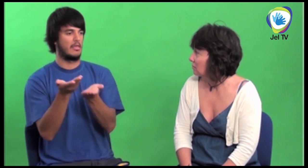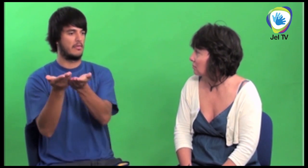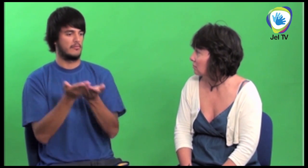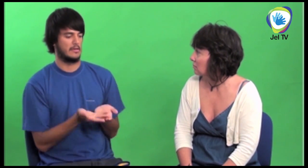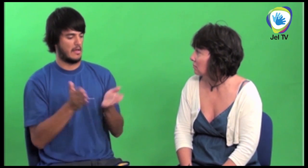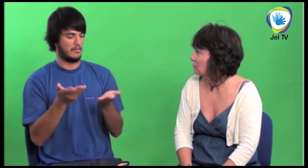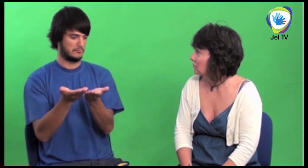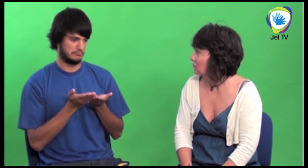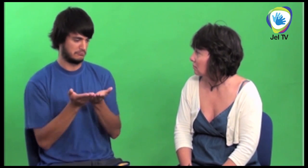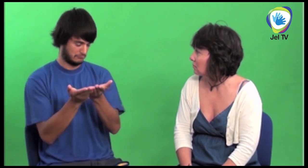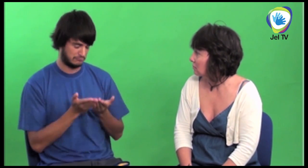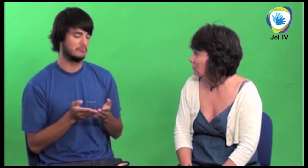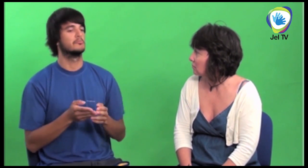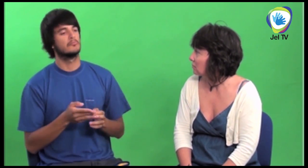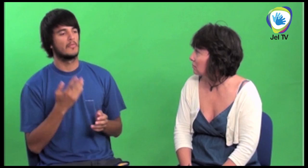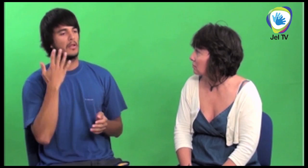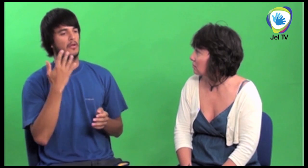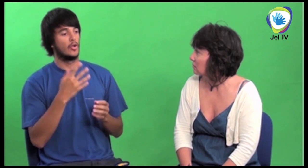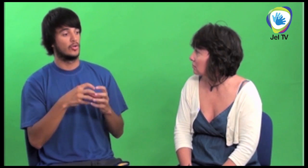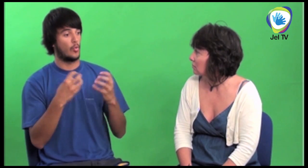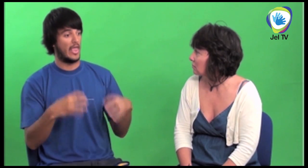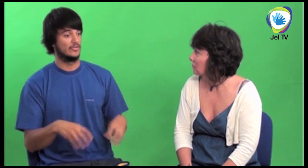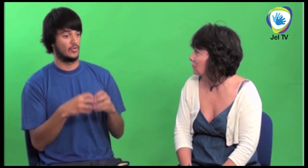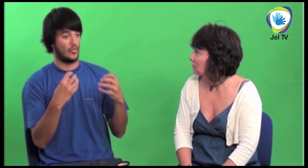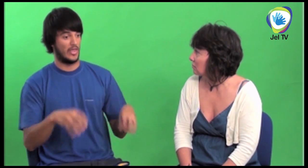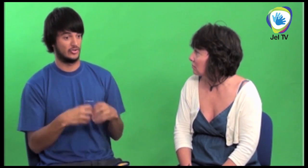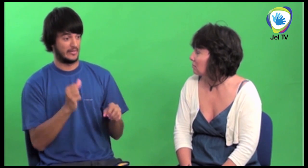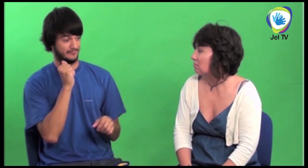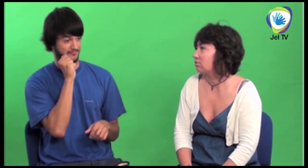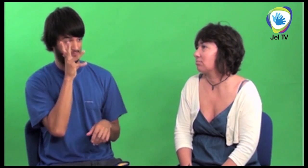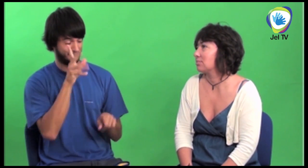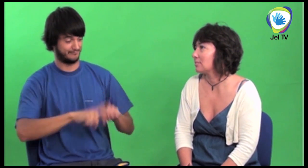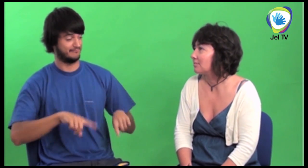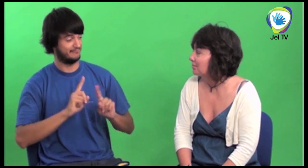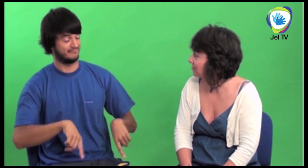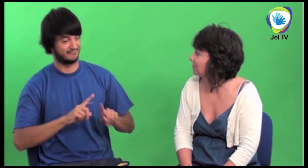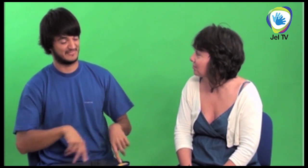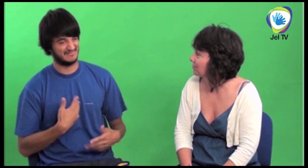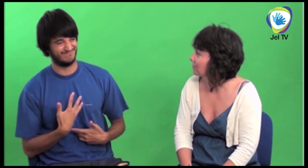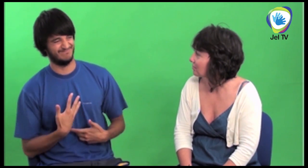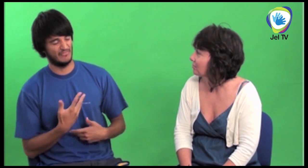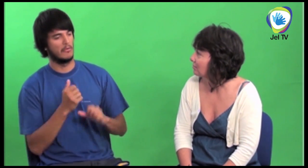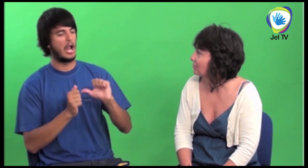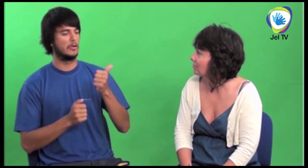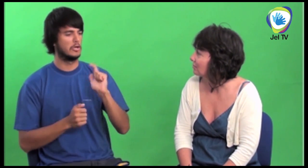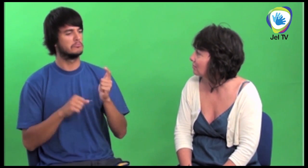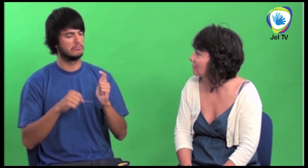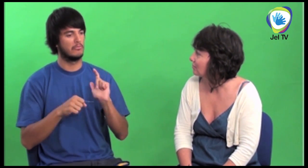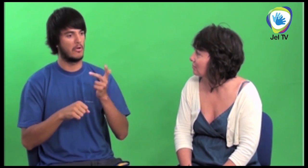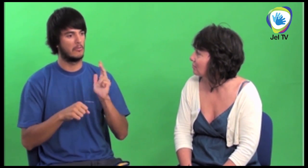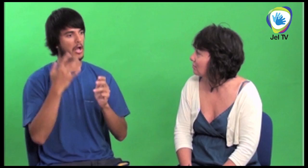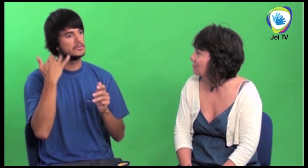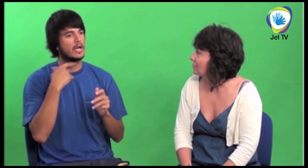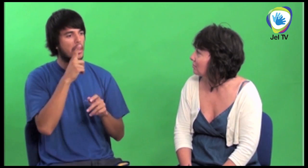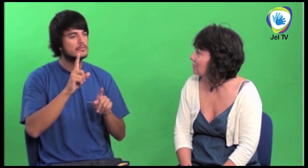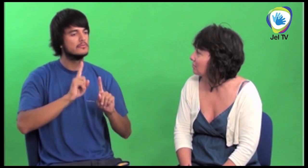de tányéron szolgálták fel, mindennap tojást ettünk. Elsõ nap nem volt gond, azt gondoltam, változatos lesz a reggeli,